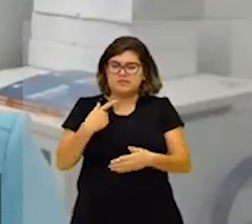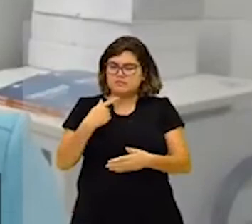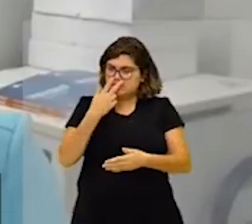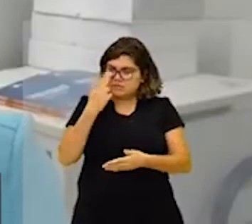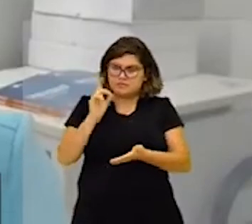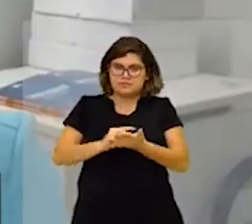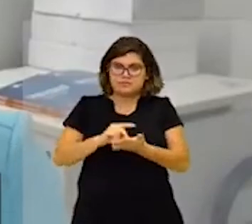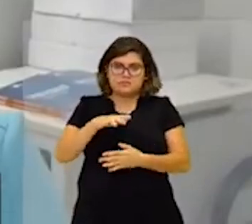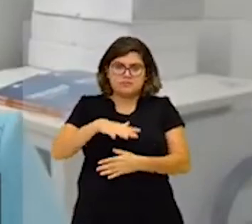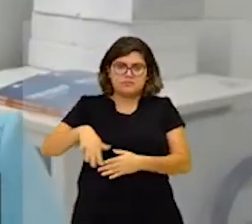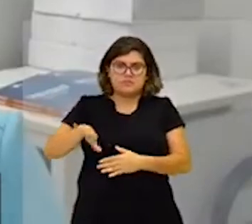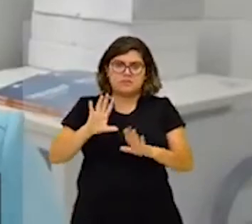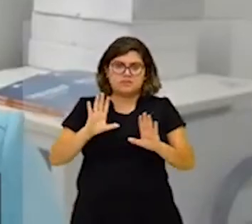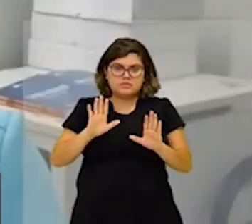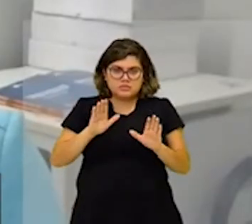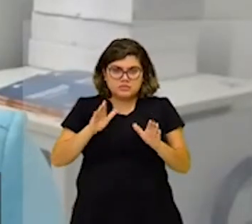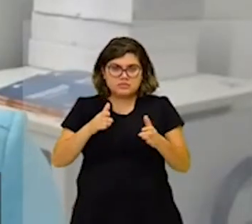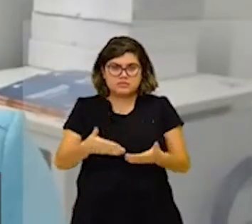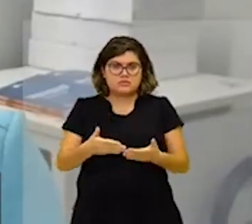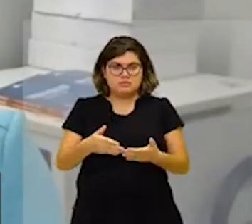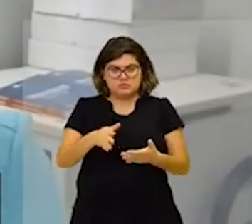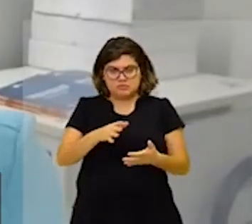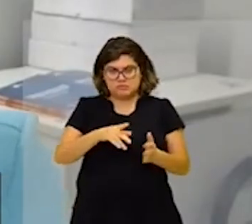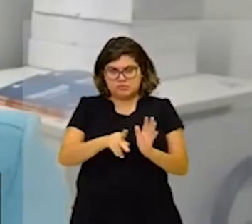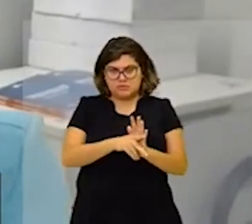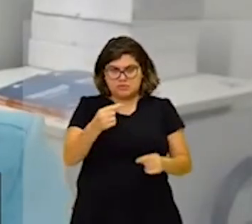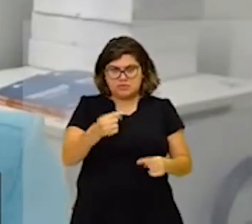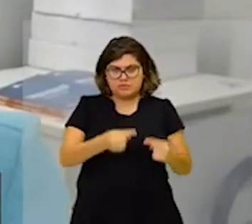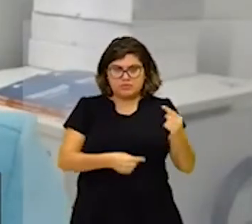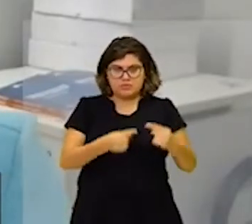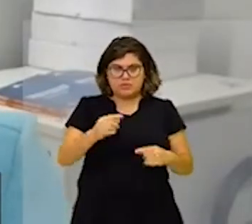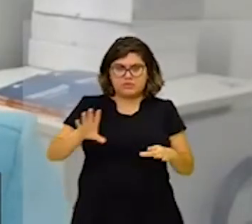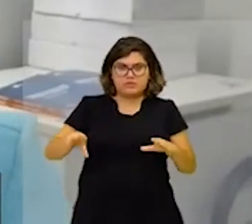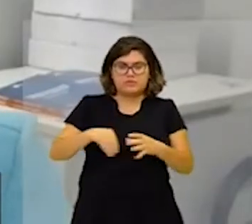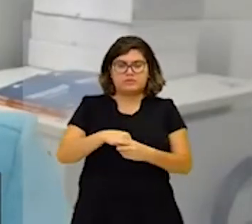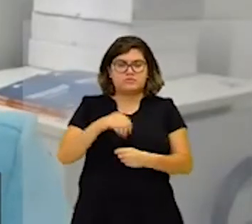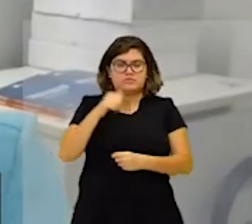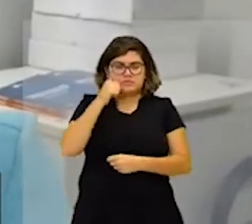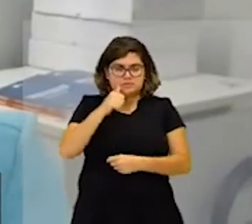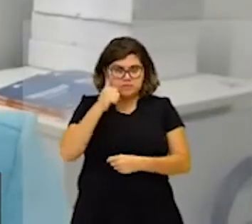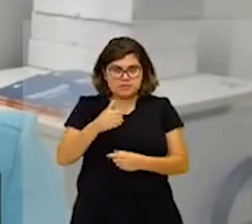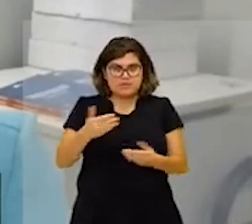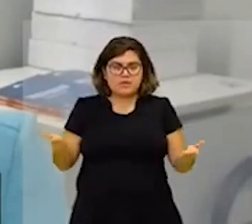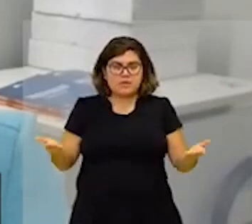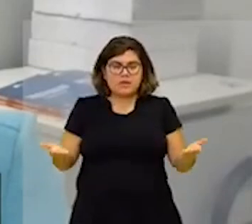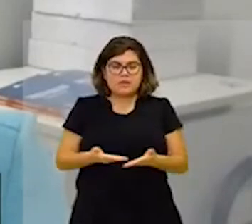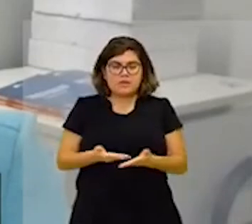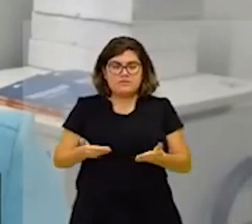exatamente tratando da política de inclusão de mulheres e agora né eu de uma forma mas mais